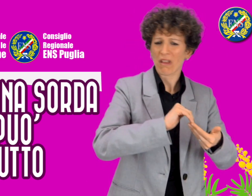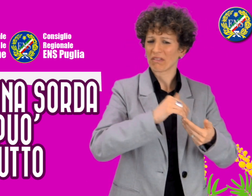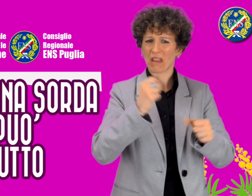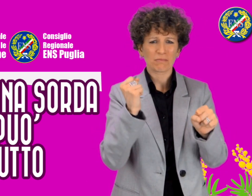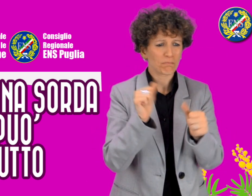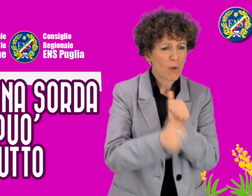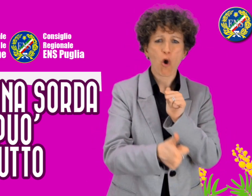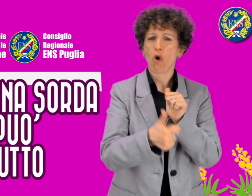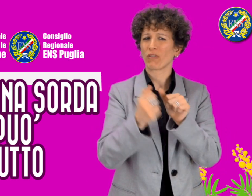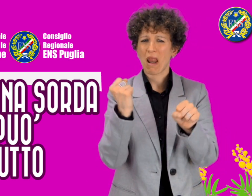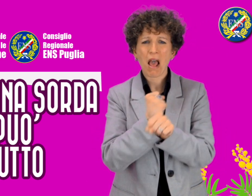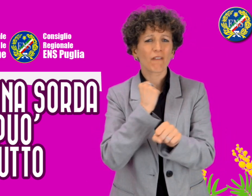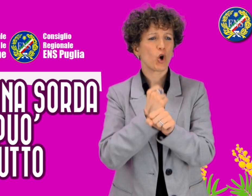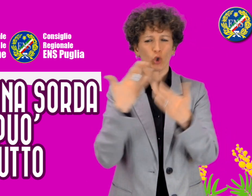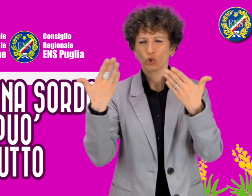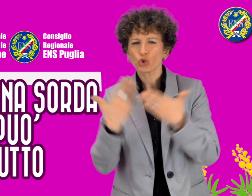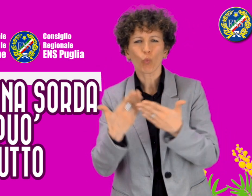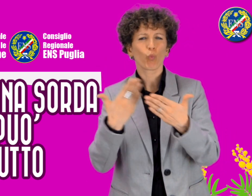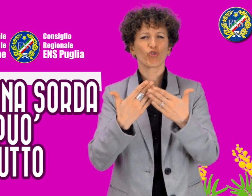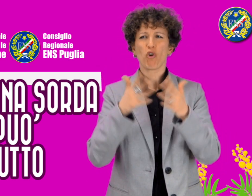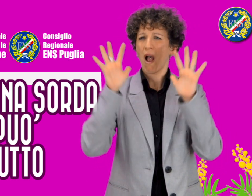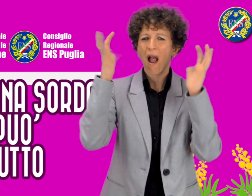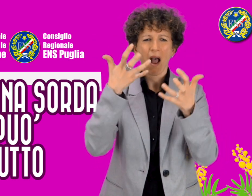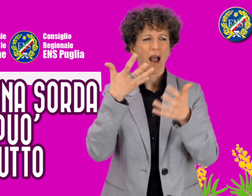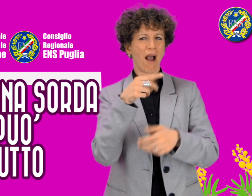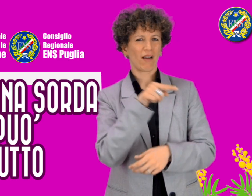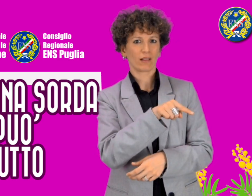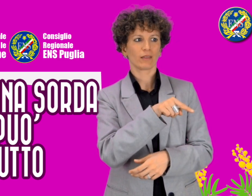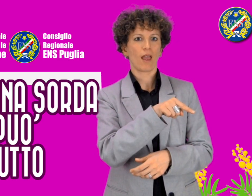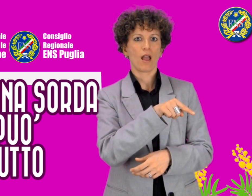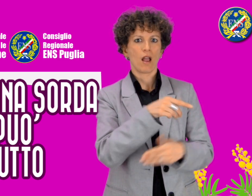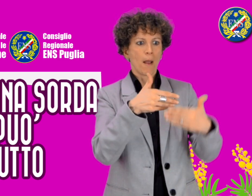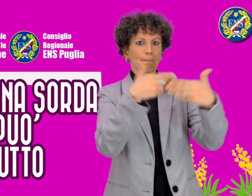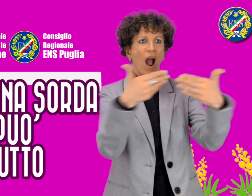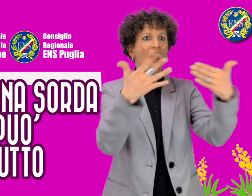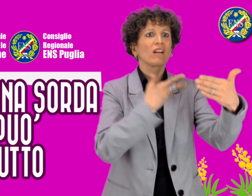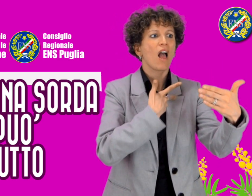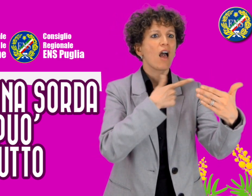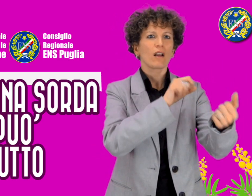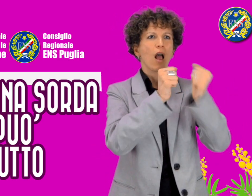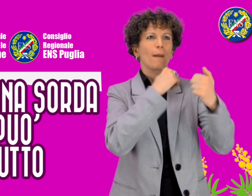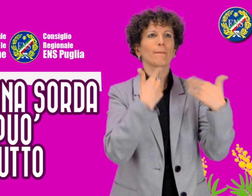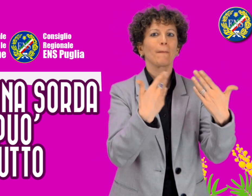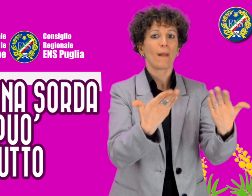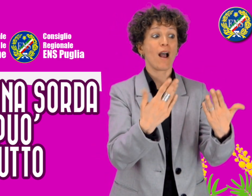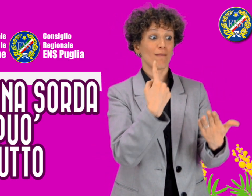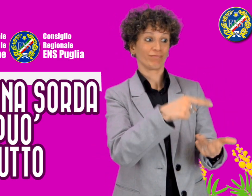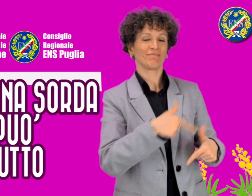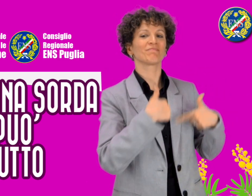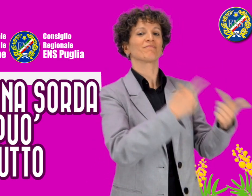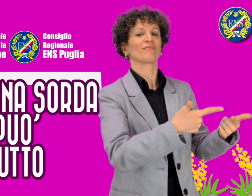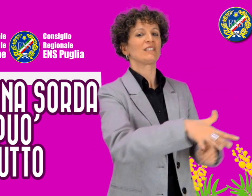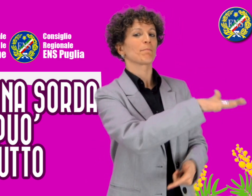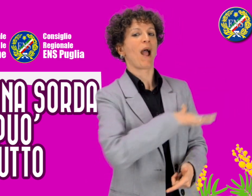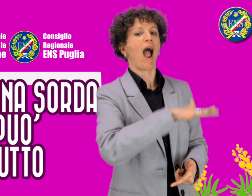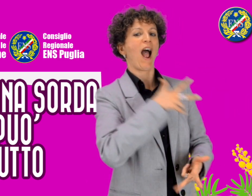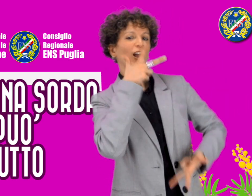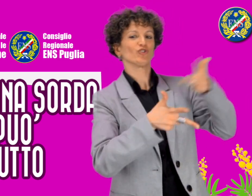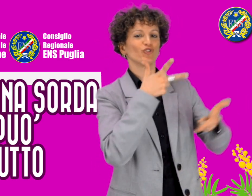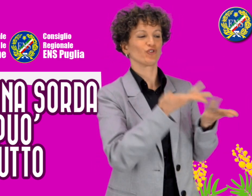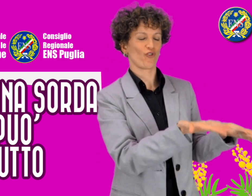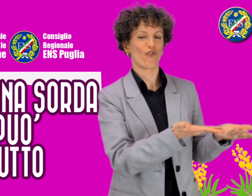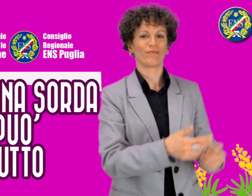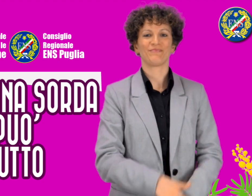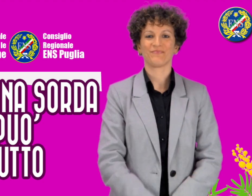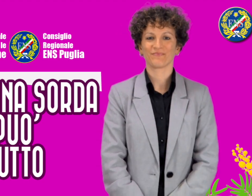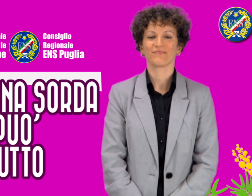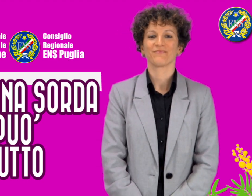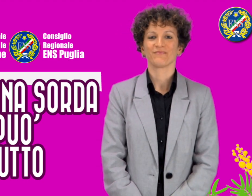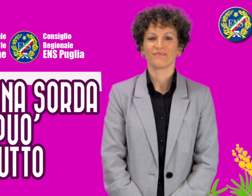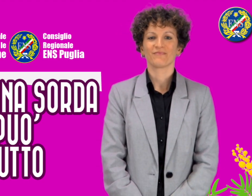se stesse in vari ambiti della società, dal lavoro allo studio fino allo sport e all'arte.